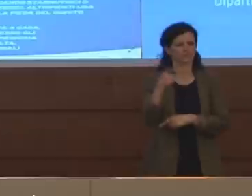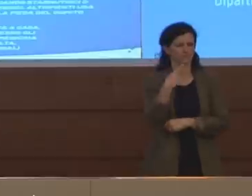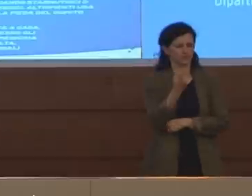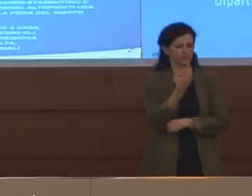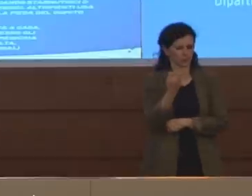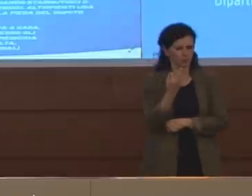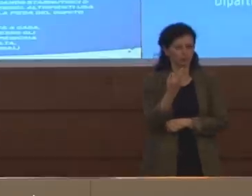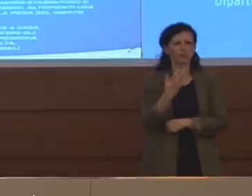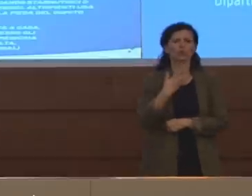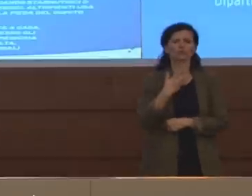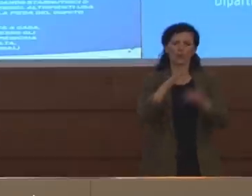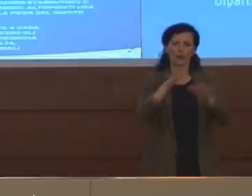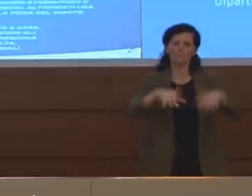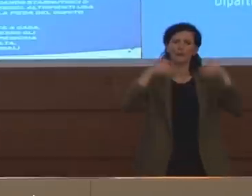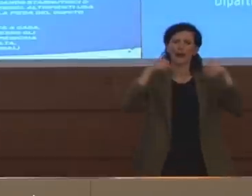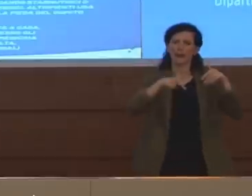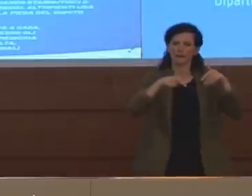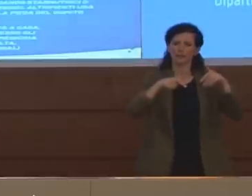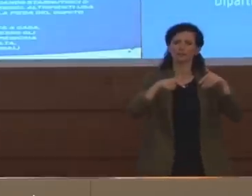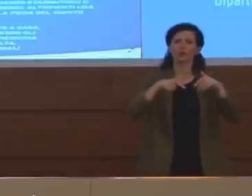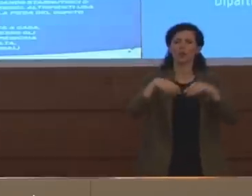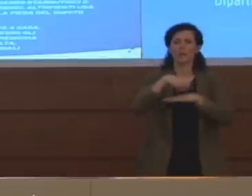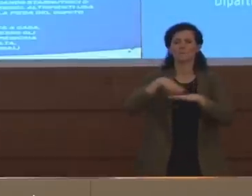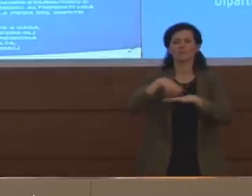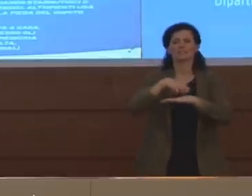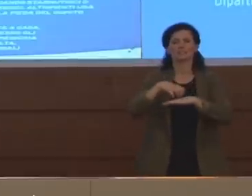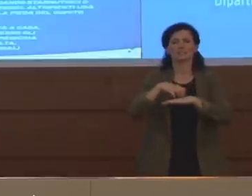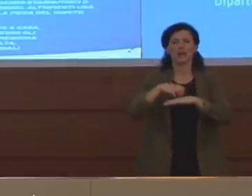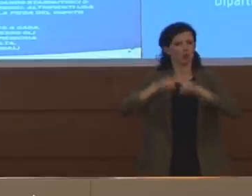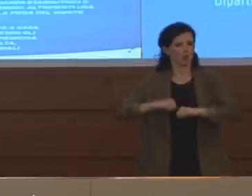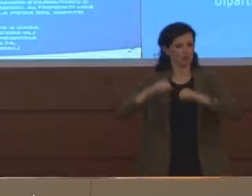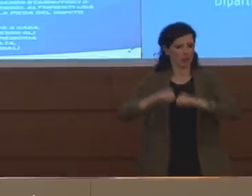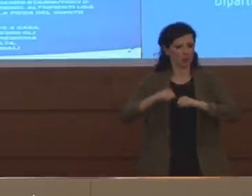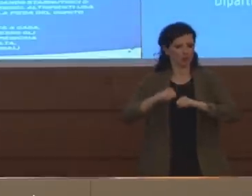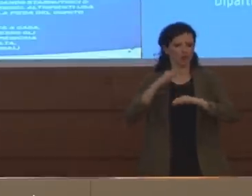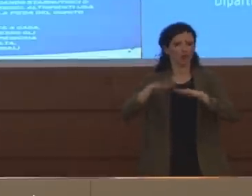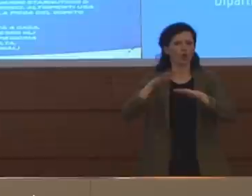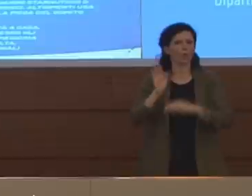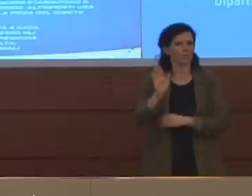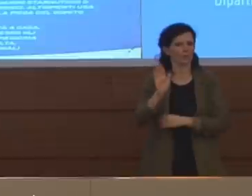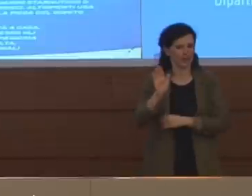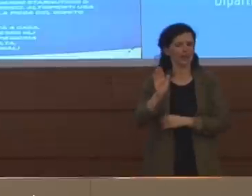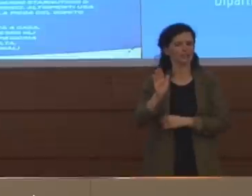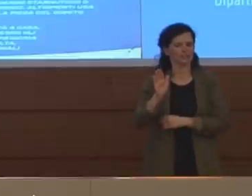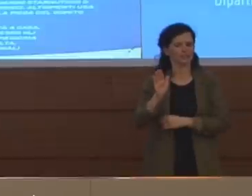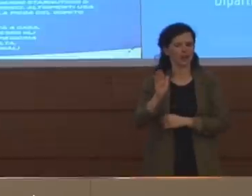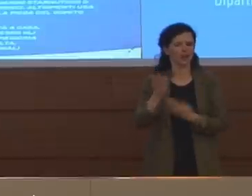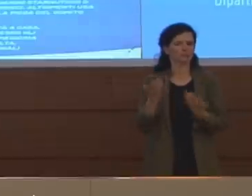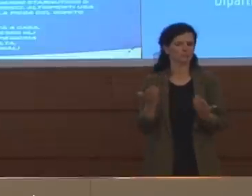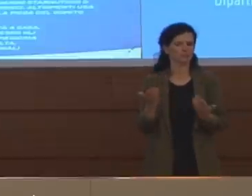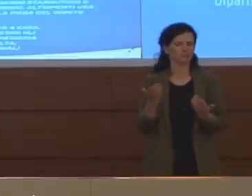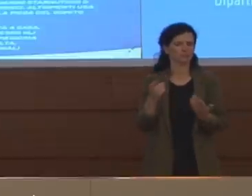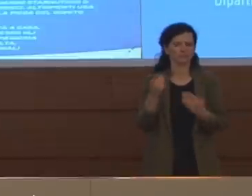il Ministero competente è il Ministero della Salute che ha anche aggiornato il piano,